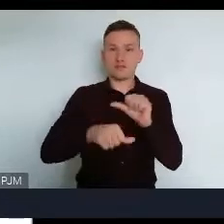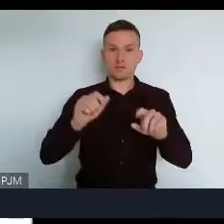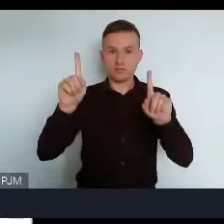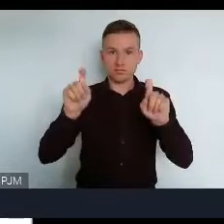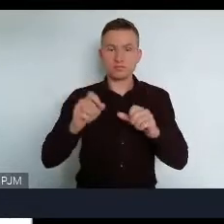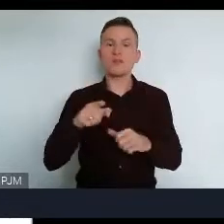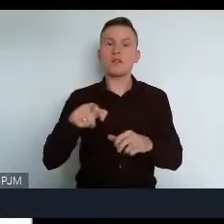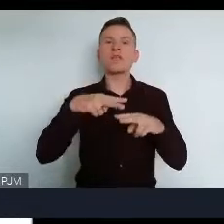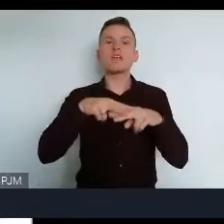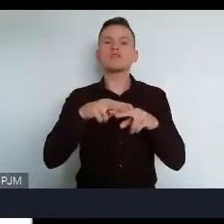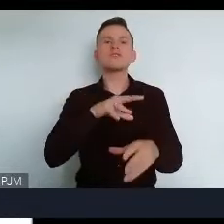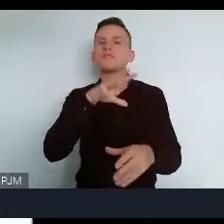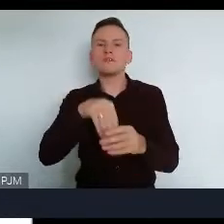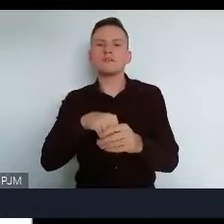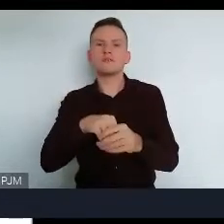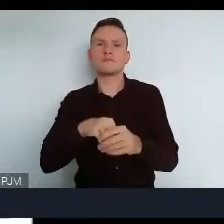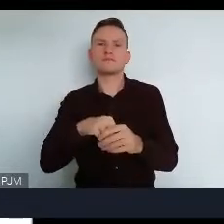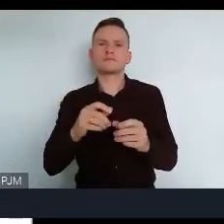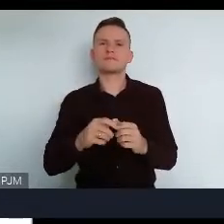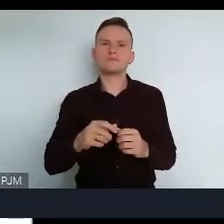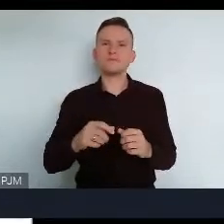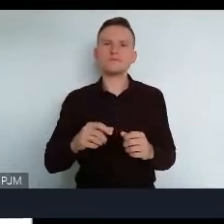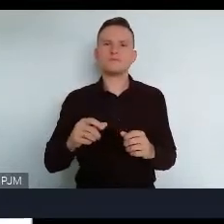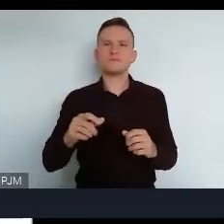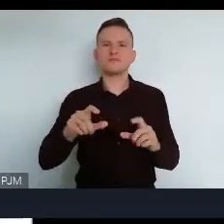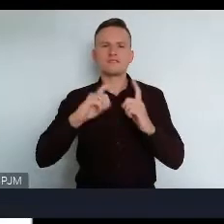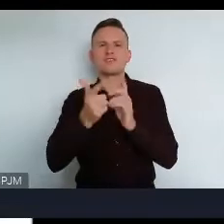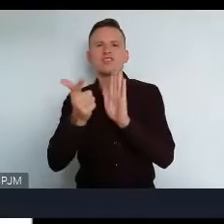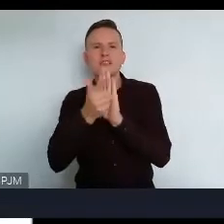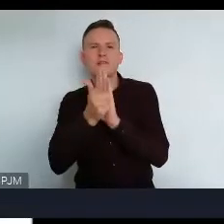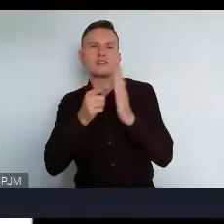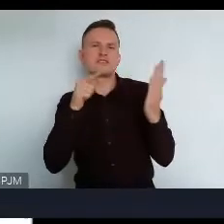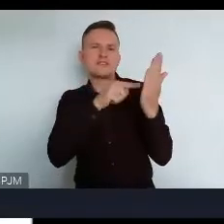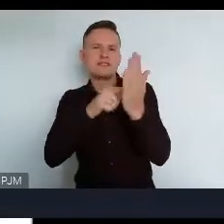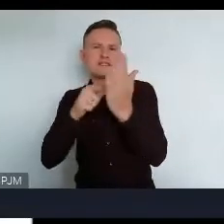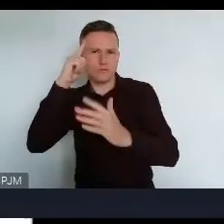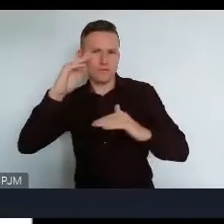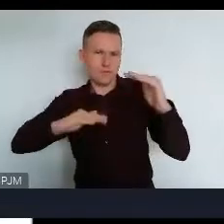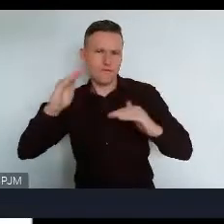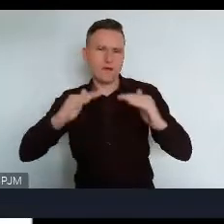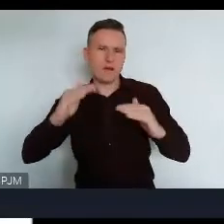obejmuje także Globalne Ramy 17 Celów Zrównoważonego Rozwoju, znane jako SDG.